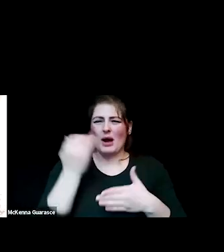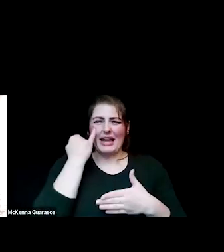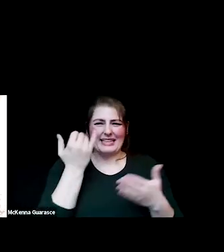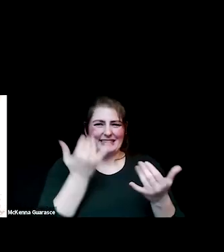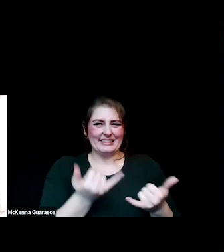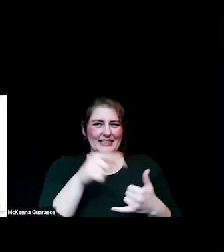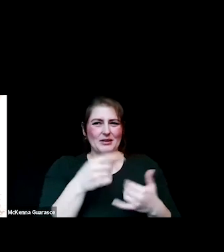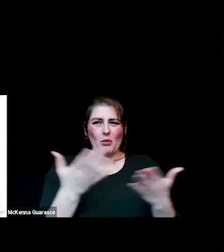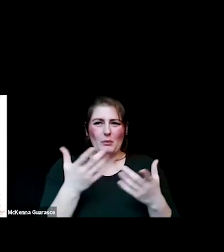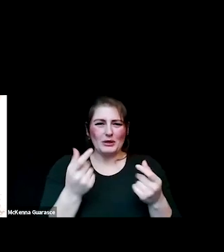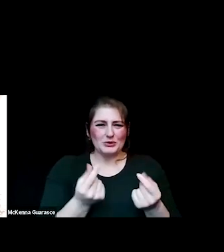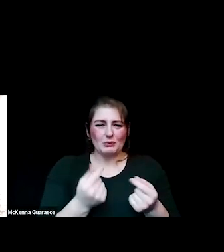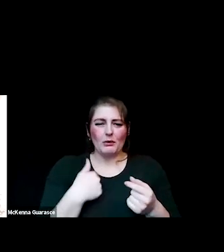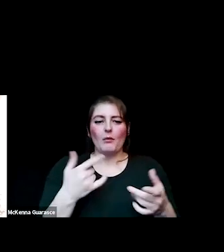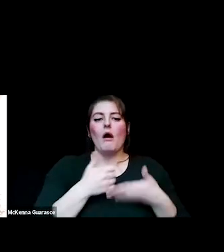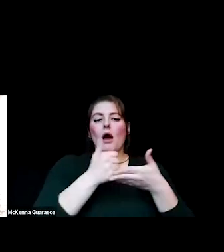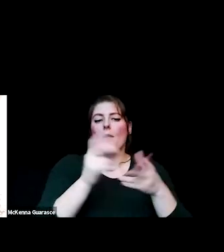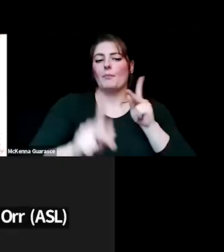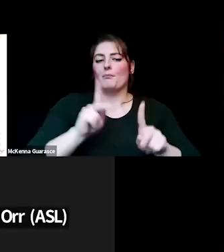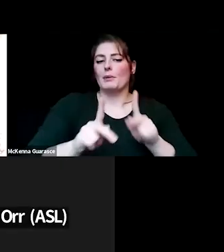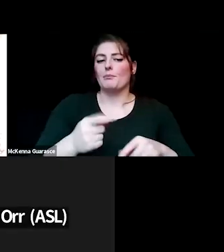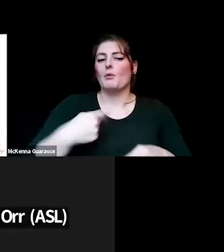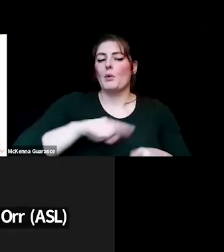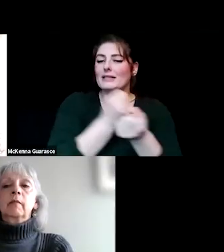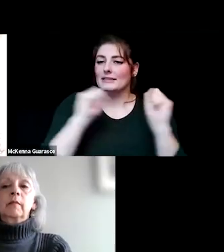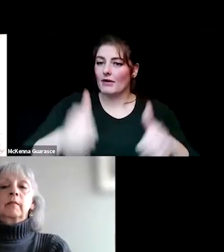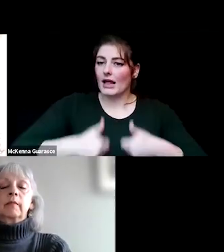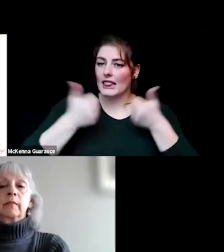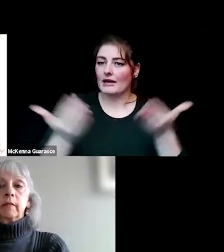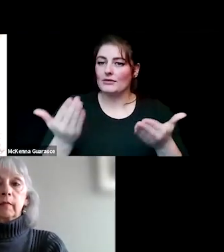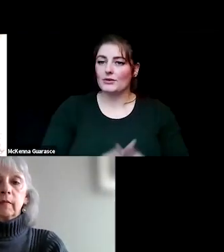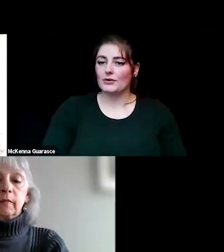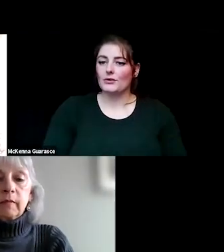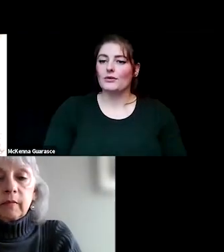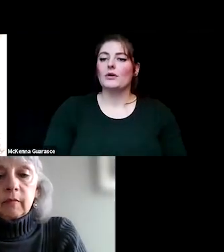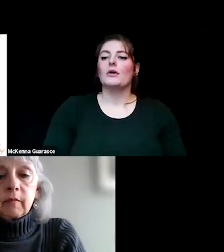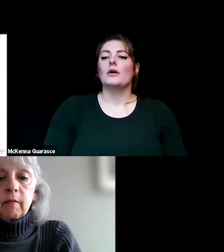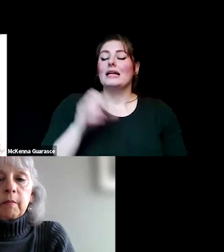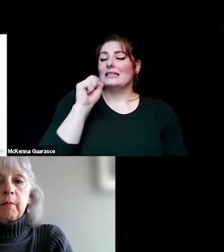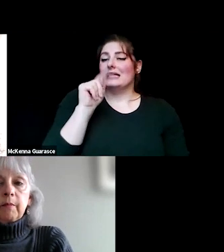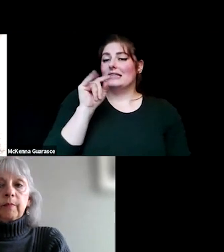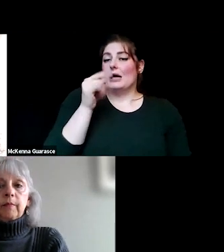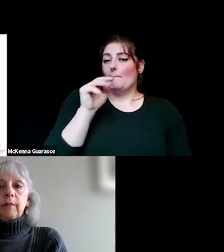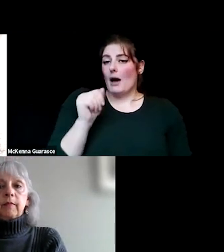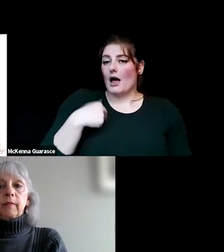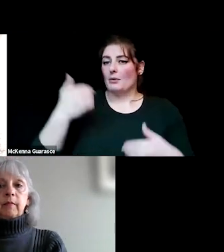¿Qué estamos haciendo? Estamos ayudando a las personas y estamos salvando vidas. El estigma que tenemos y pensamos que esto está vinculado